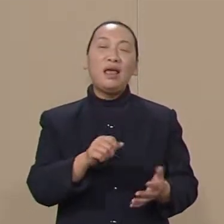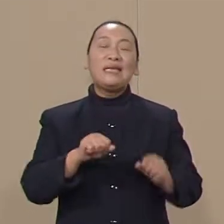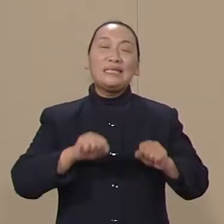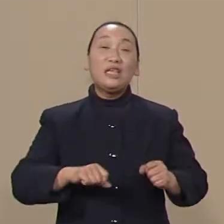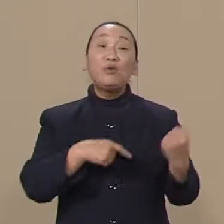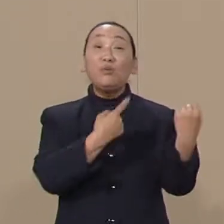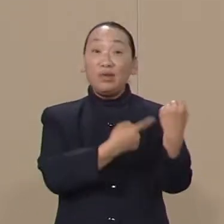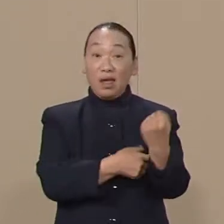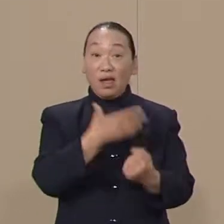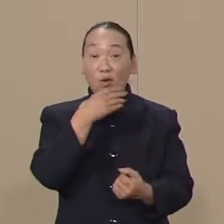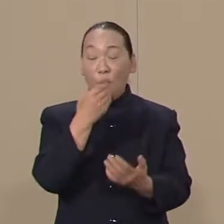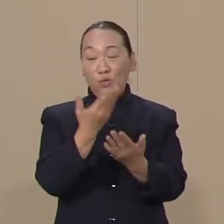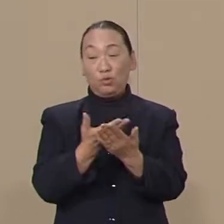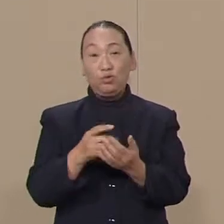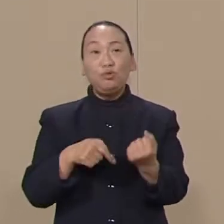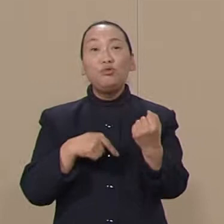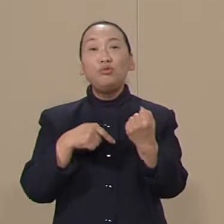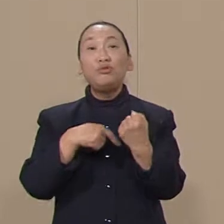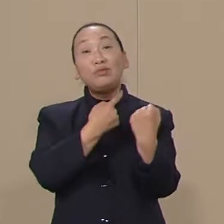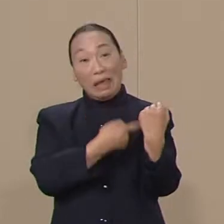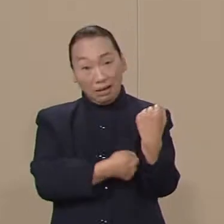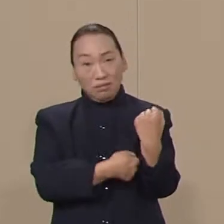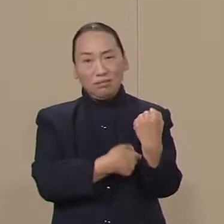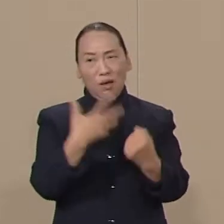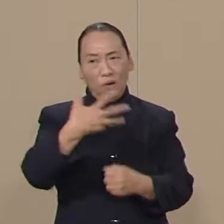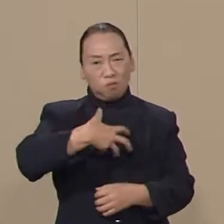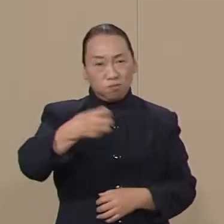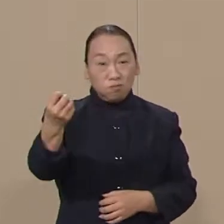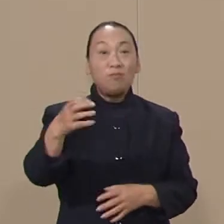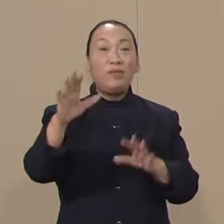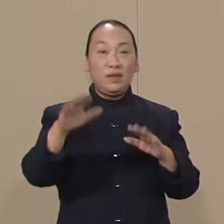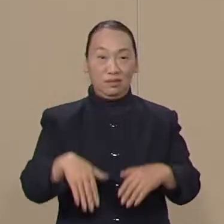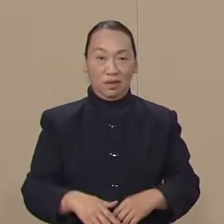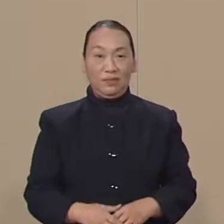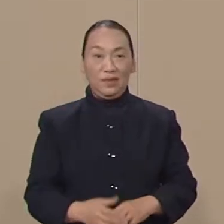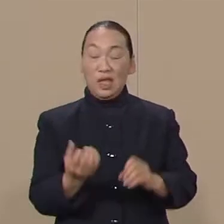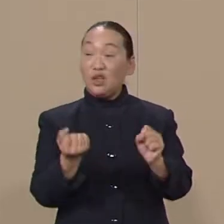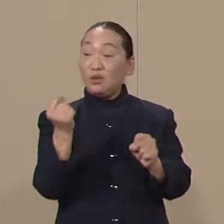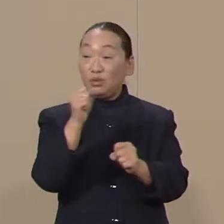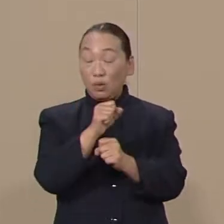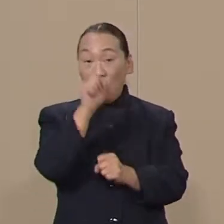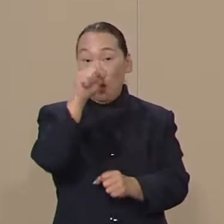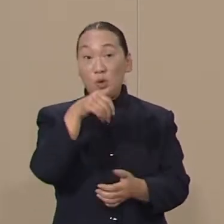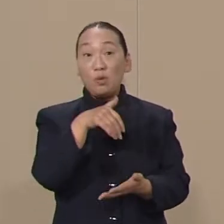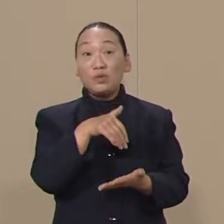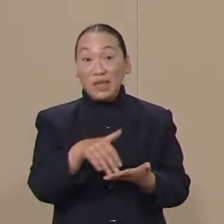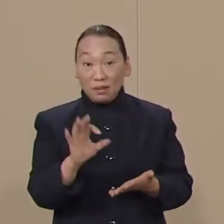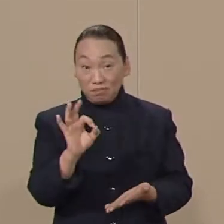ほんとにこれが侵害をされました で 復興予算も つの ふく… え…